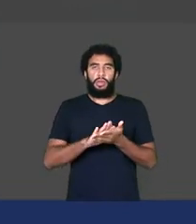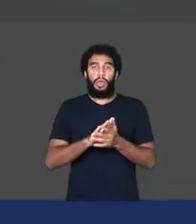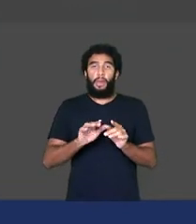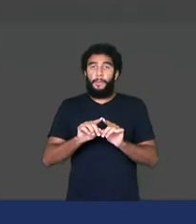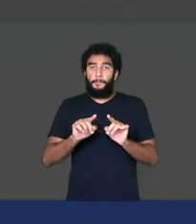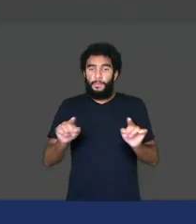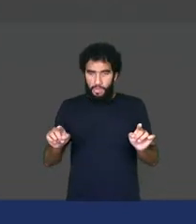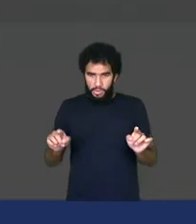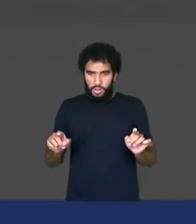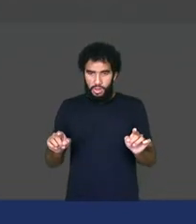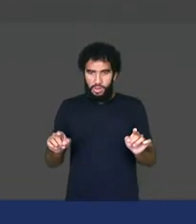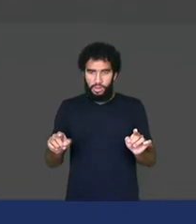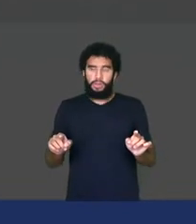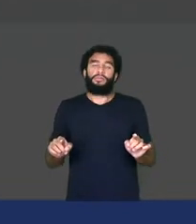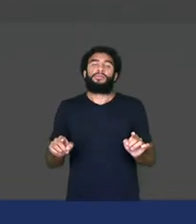AGREDIR NINGUÉM, MAS NÃO QUEREM FICAR NAS MÃOS DE